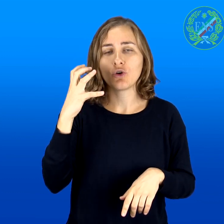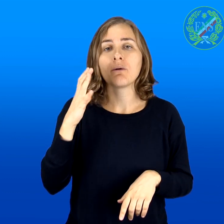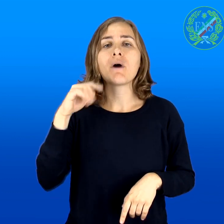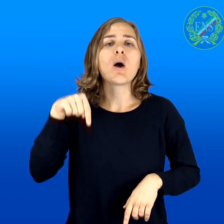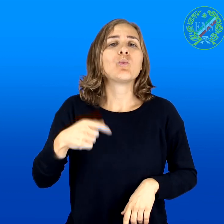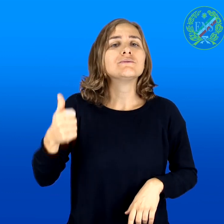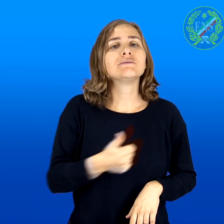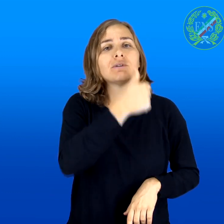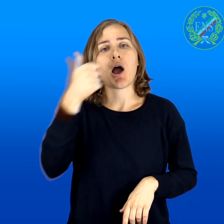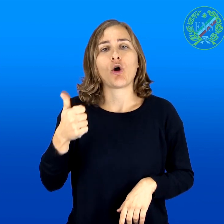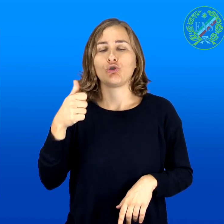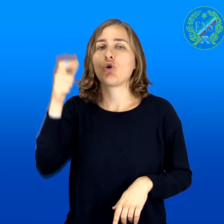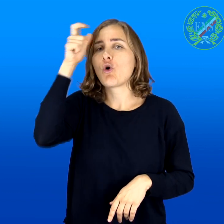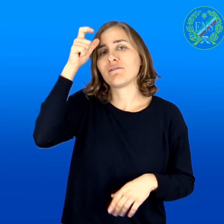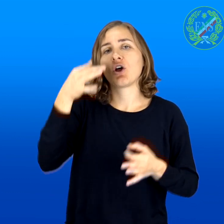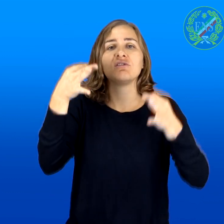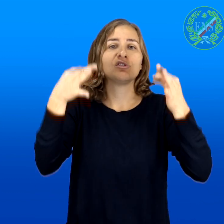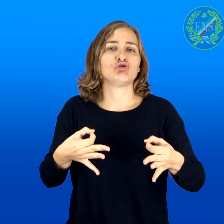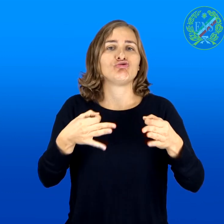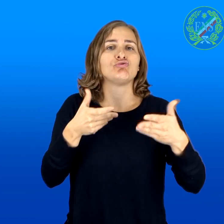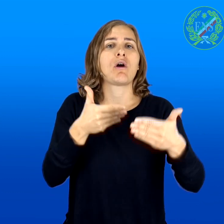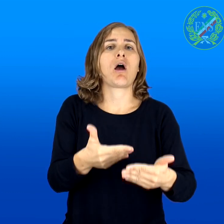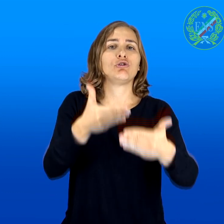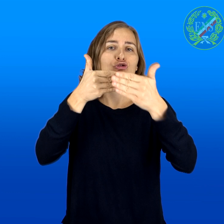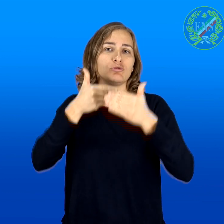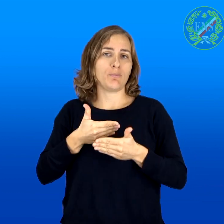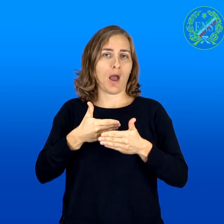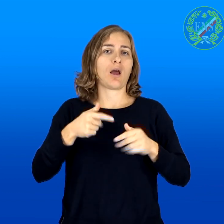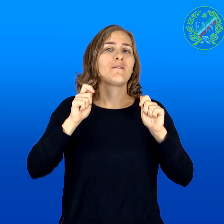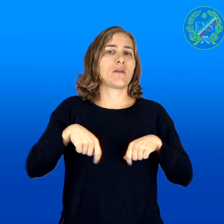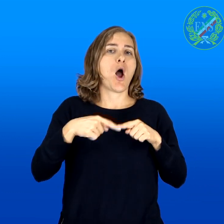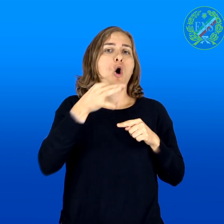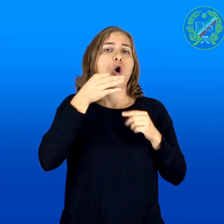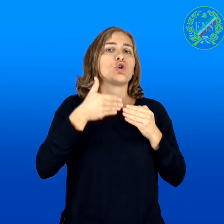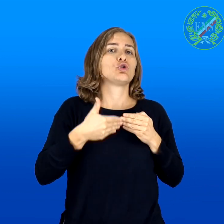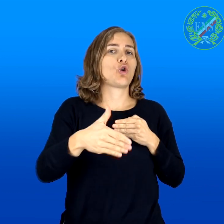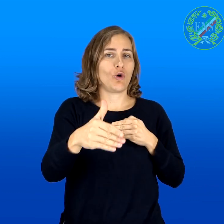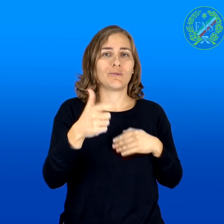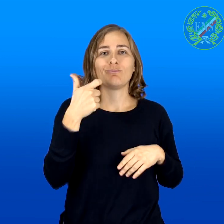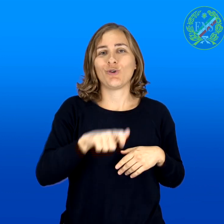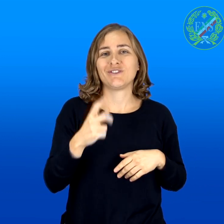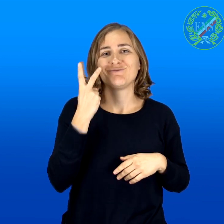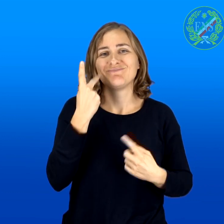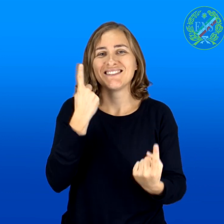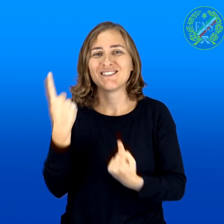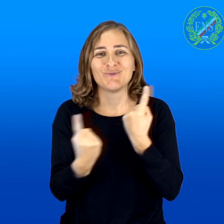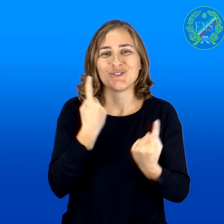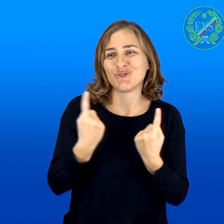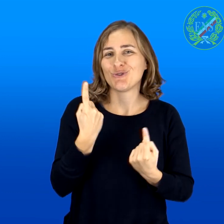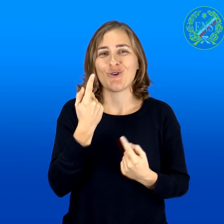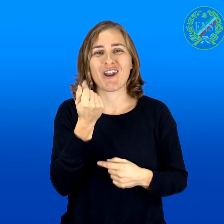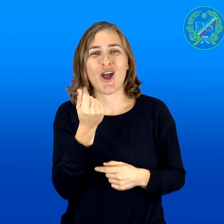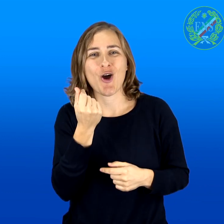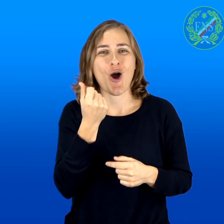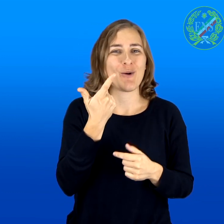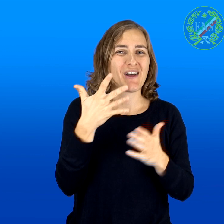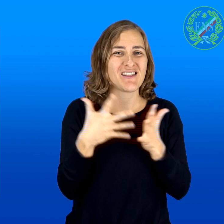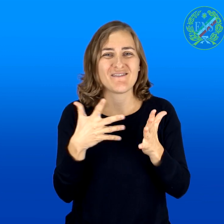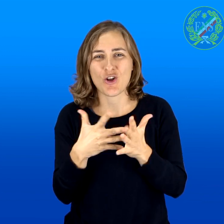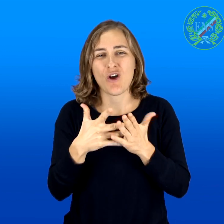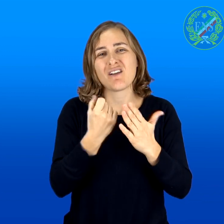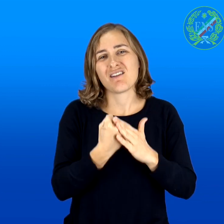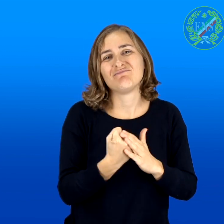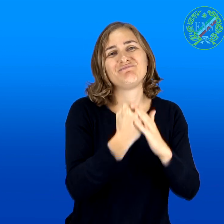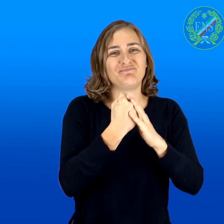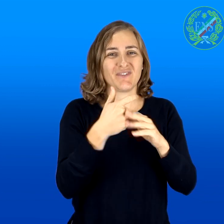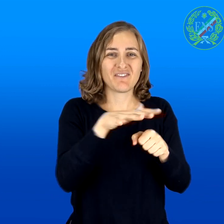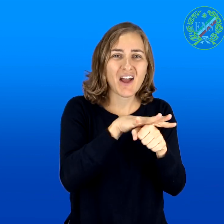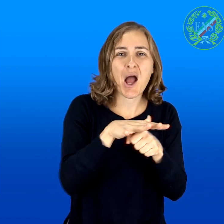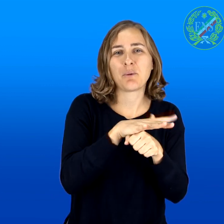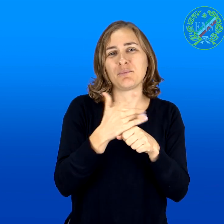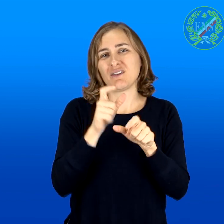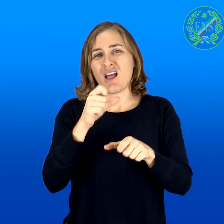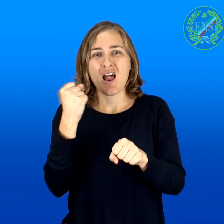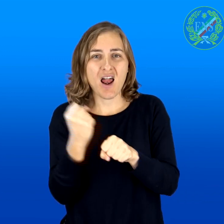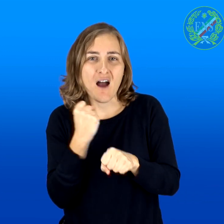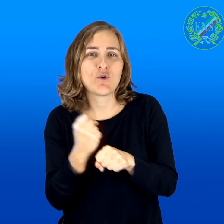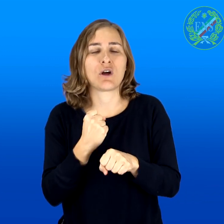lo scorso Governo ha invece deciso di anticipare ad ottobre per sostenere famiglie e lavoratori in questo periodo di difficoltà economica